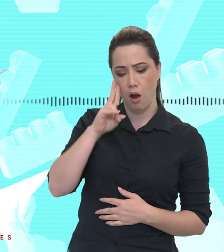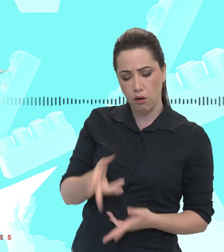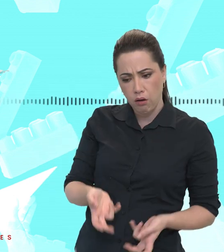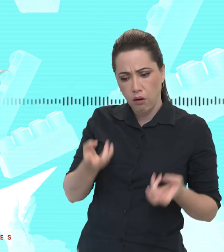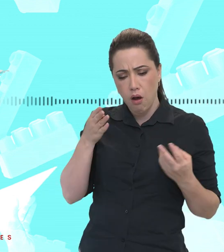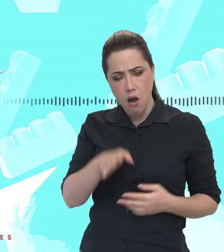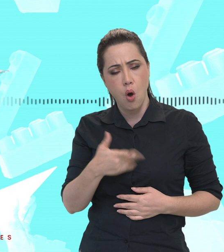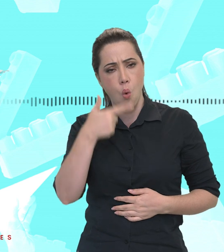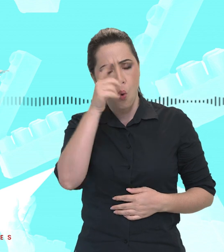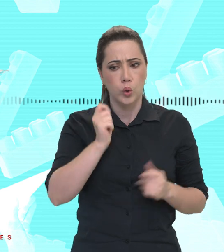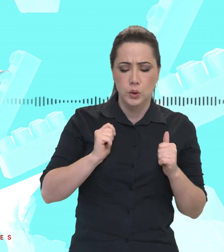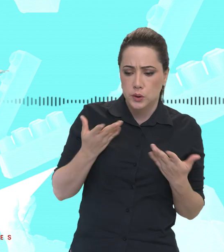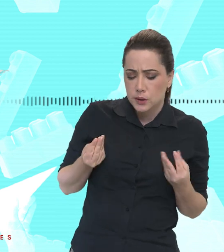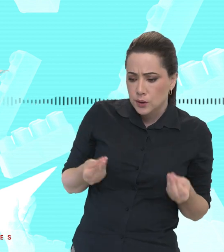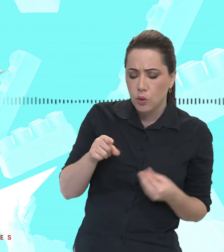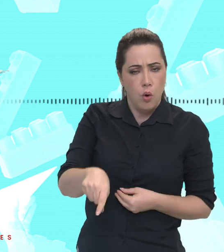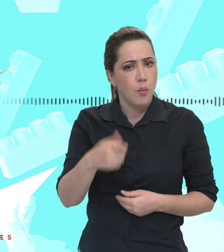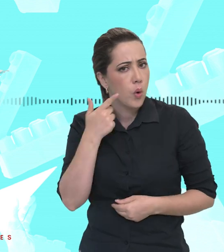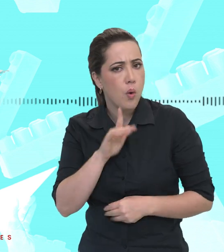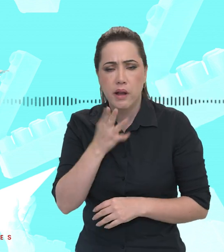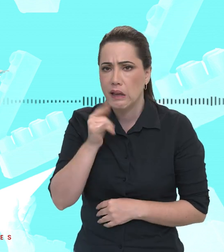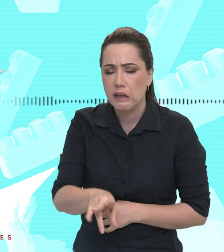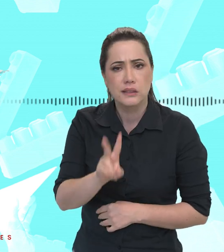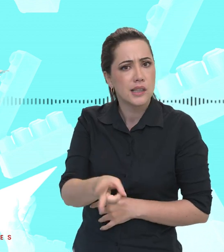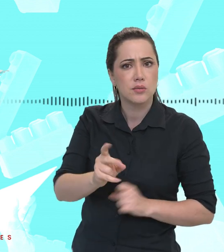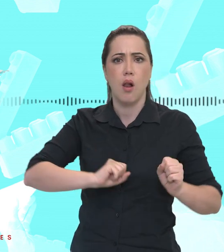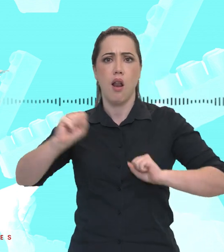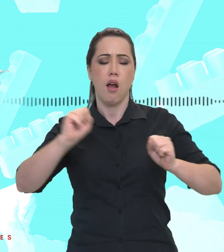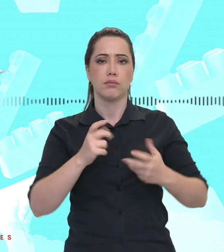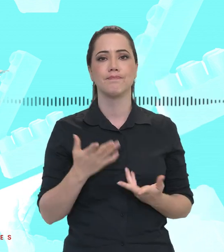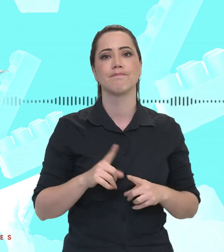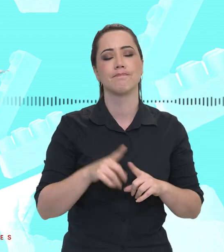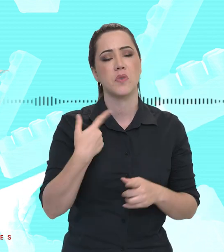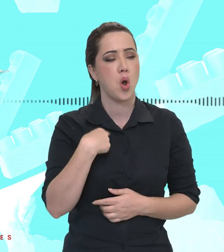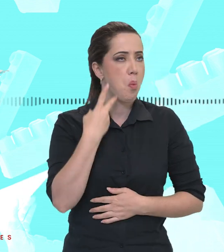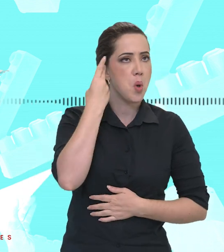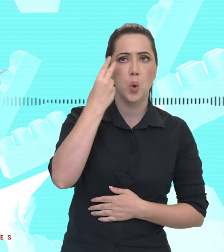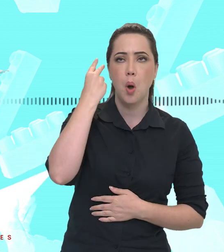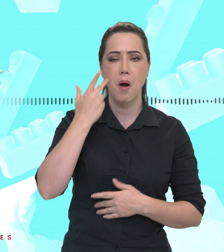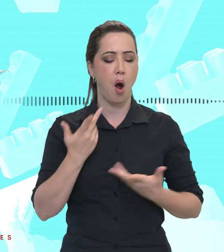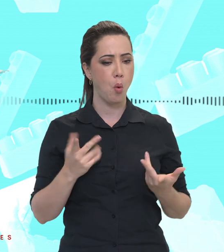aquele comportamento dela angustia o outro, porque não é sobre ela, porque ela tá vivendo ali a vida normal dela, e pra mim aquilo era o meu normal.